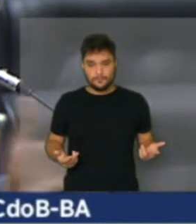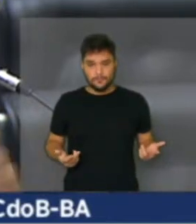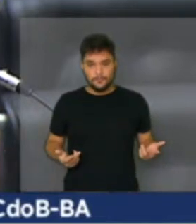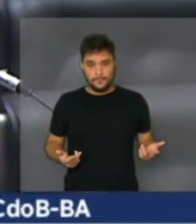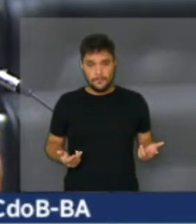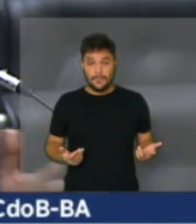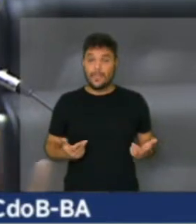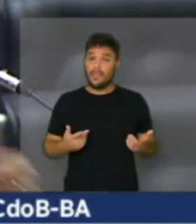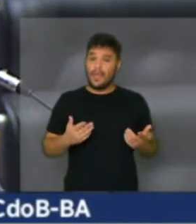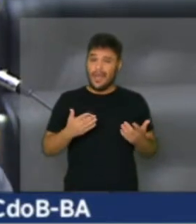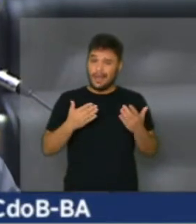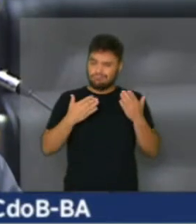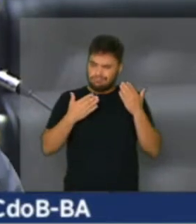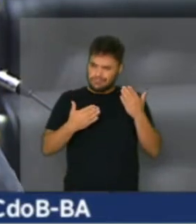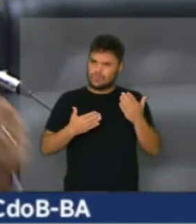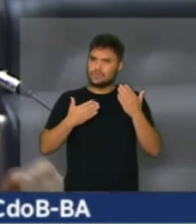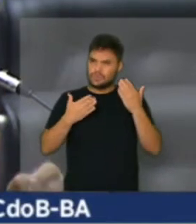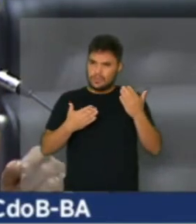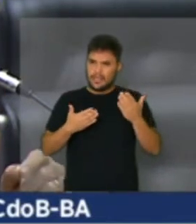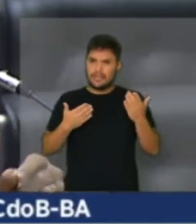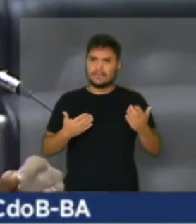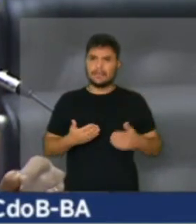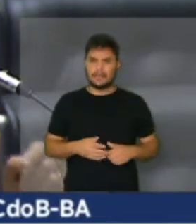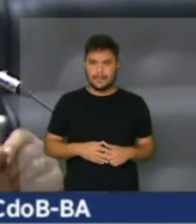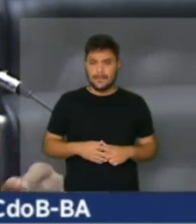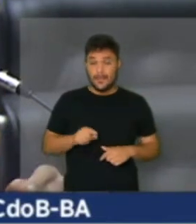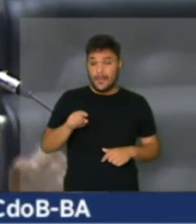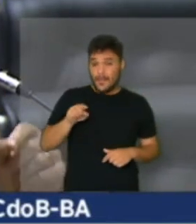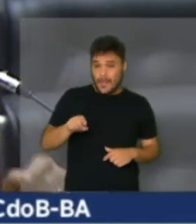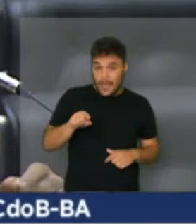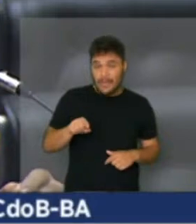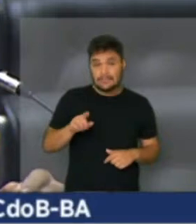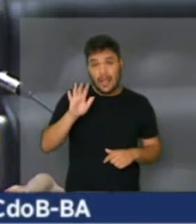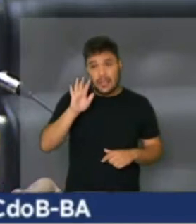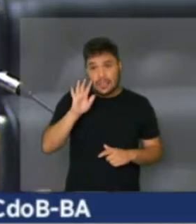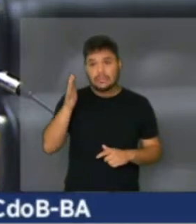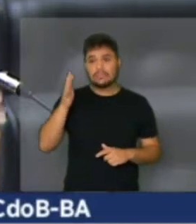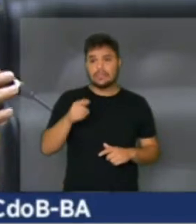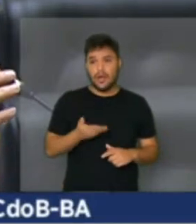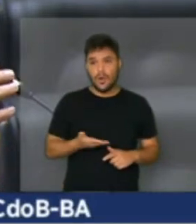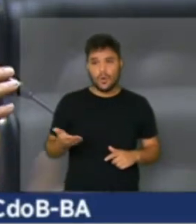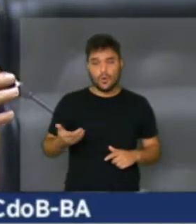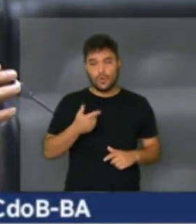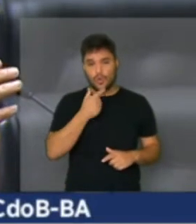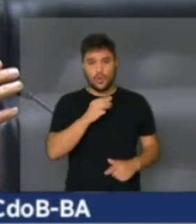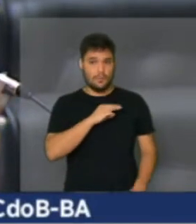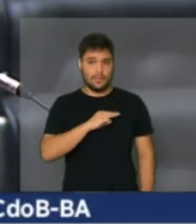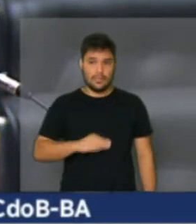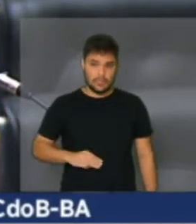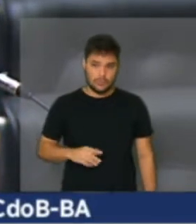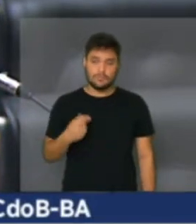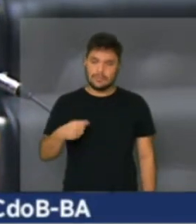SUSPEITA ESTA... ESTA ATITUDE, ESSE COMPORTAMENTO SERÁ CONVOCADO POR ESTA CASA PARA PRESTAR ESCLARECIMENTO, É